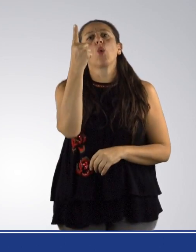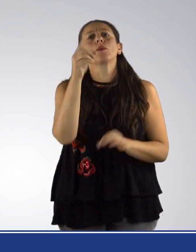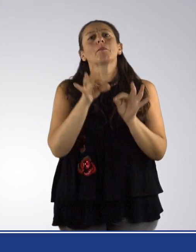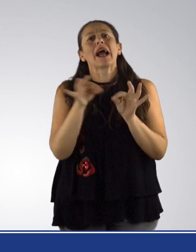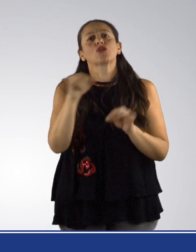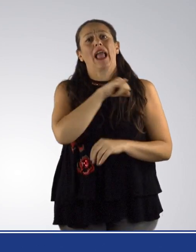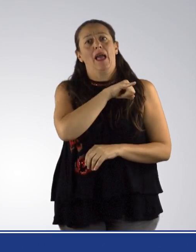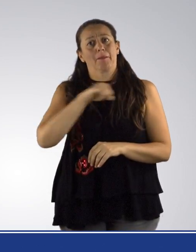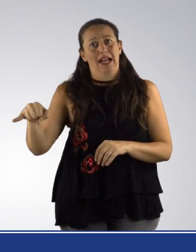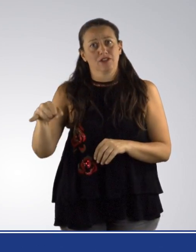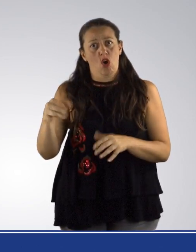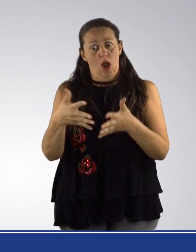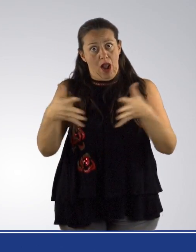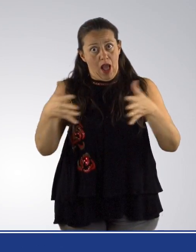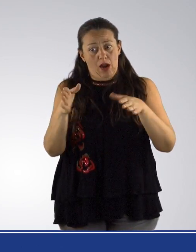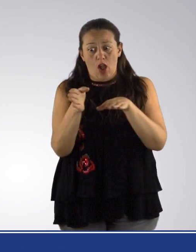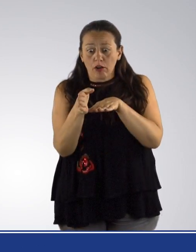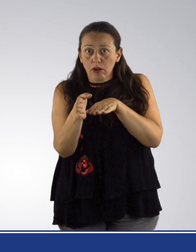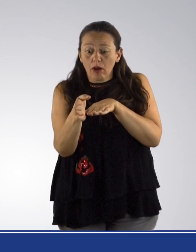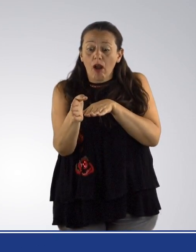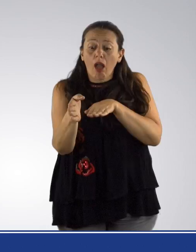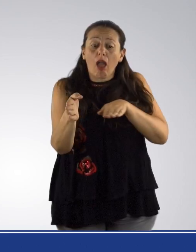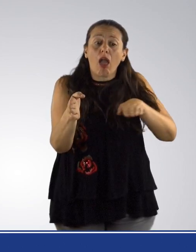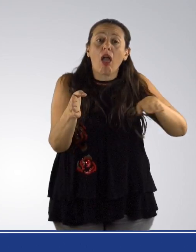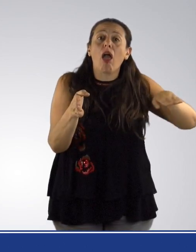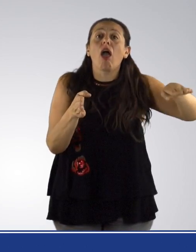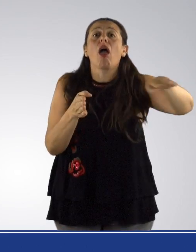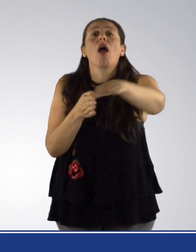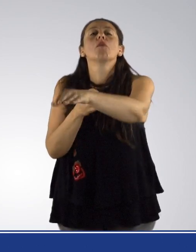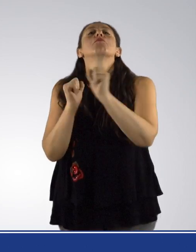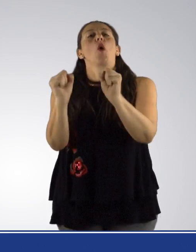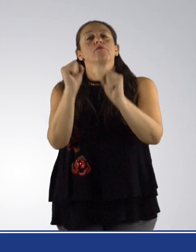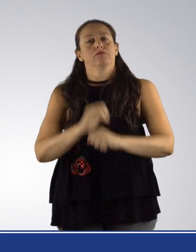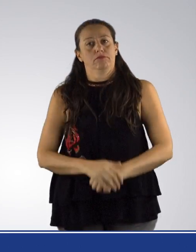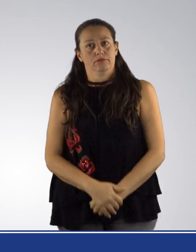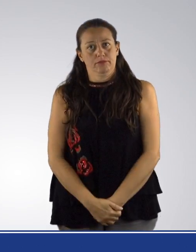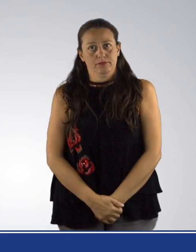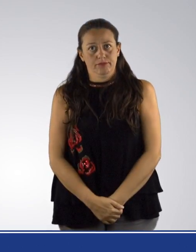lasciando almeno uno spazio di un metro e mezzo tra il veicolo e il ciclista.